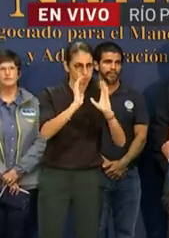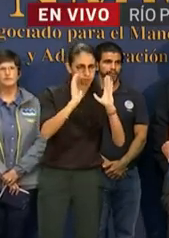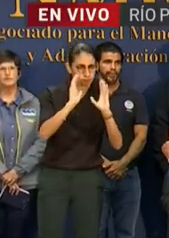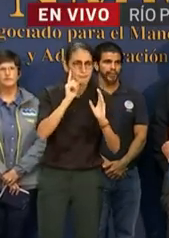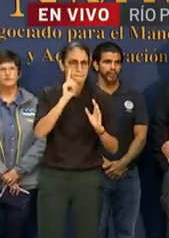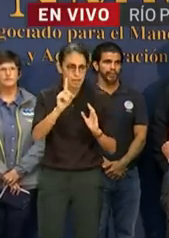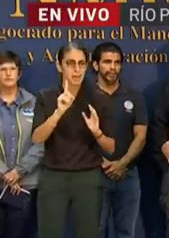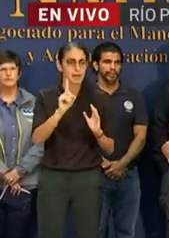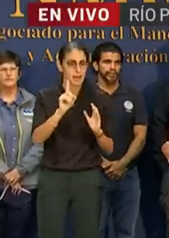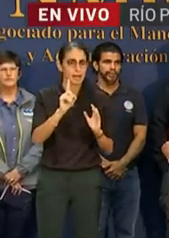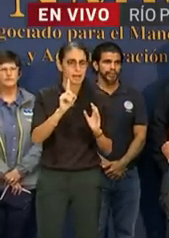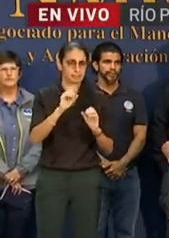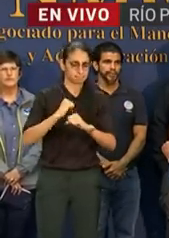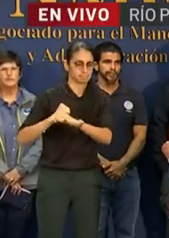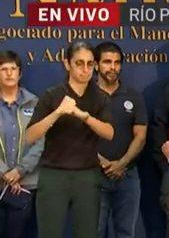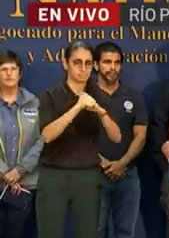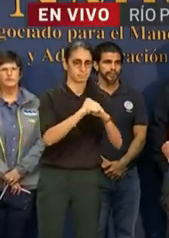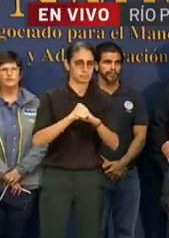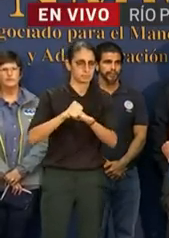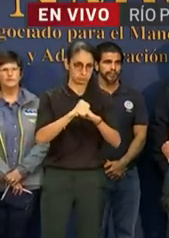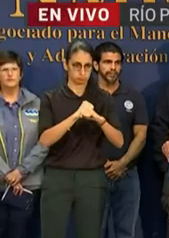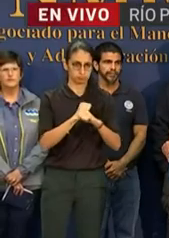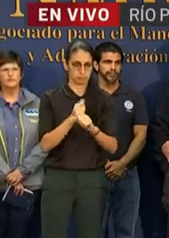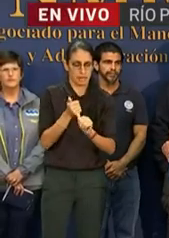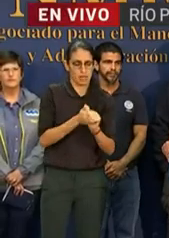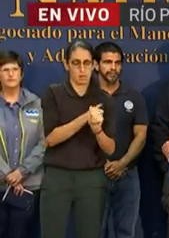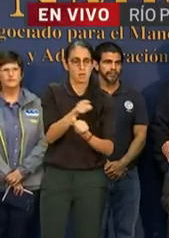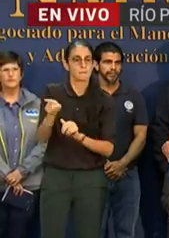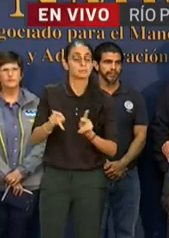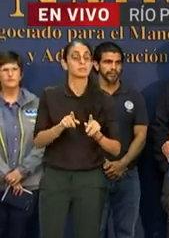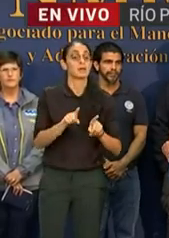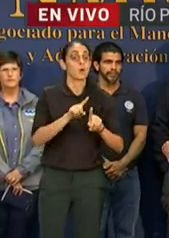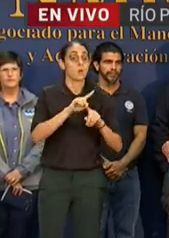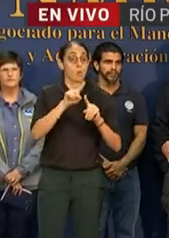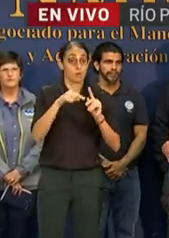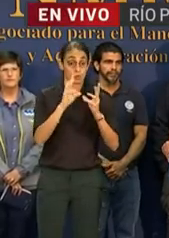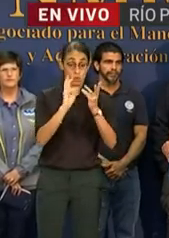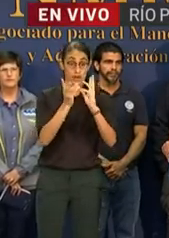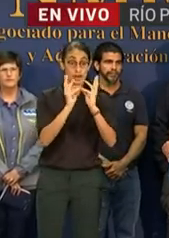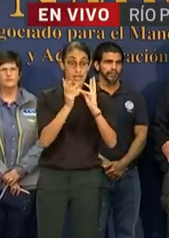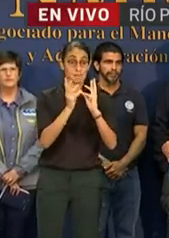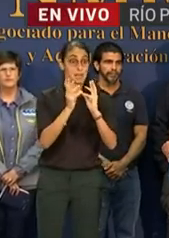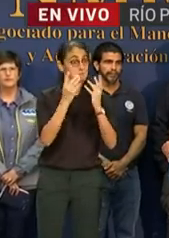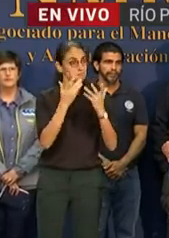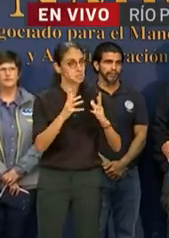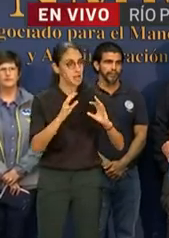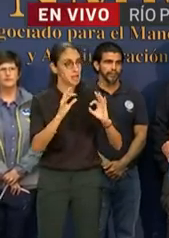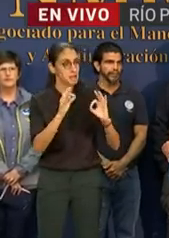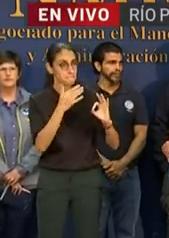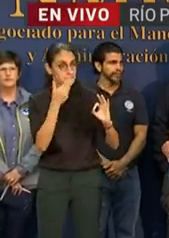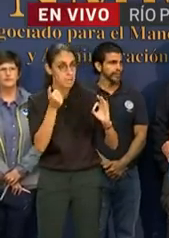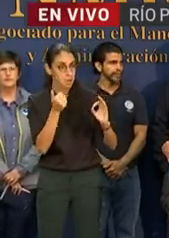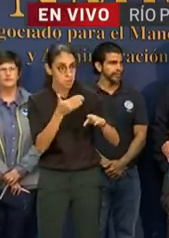ATENDIENDO A LAS CALLES. PERO EN 1 FUTURO INMEDIATO ESTARÁN